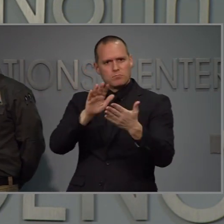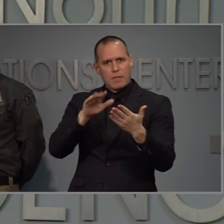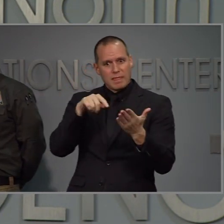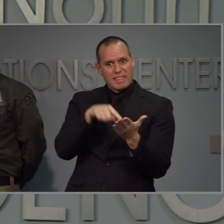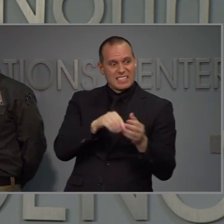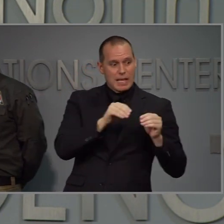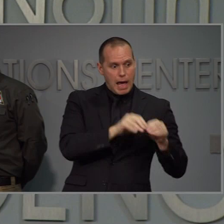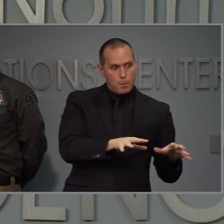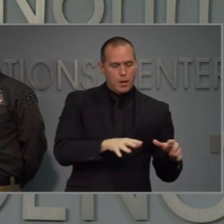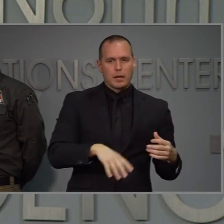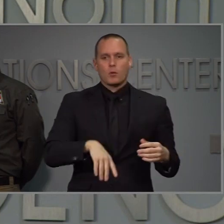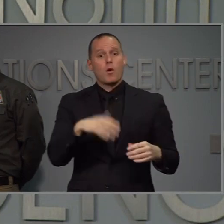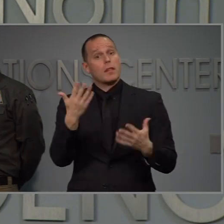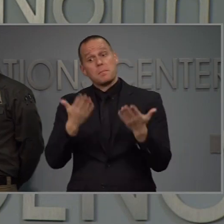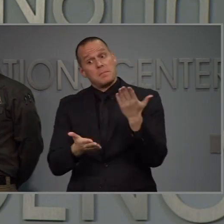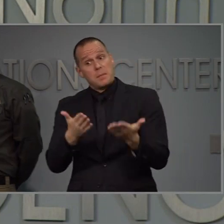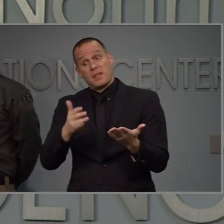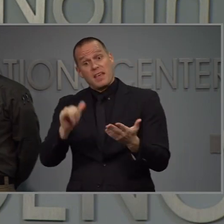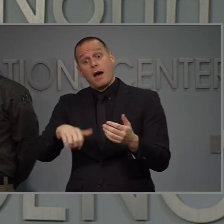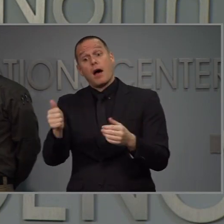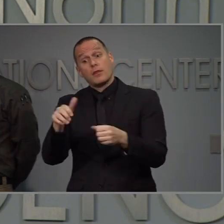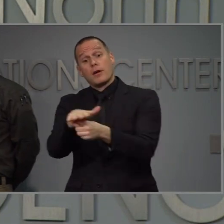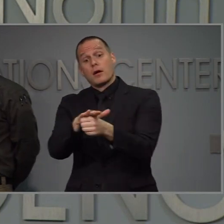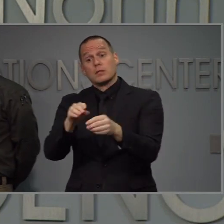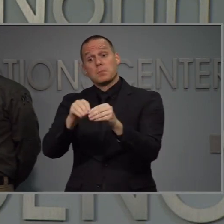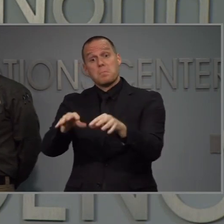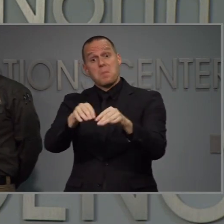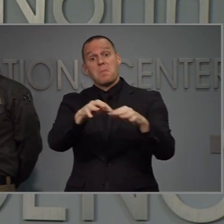Aquí es lo que está haciendo el Estado para poder controlar